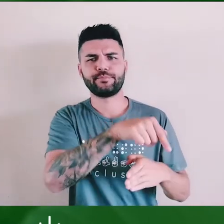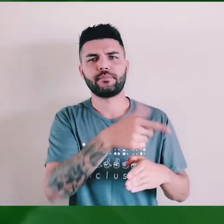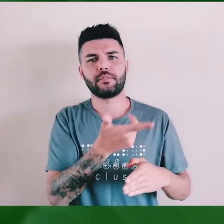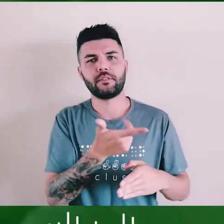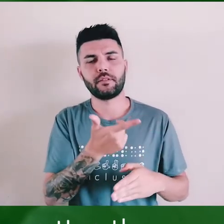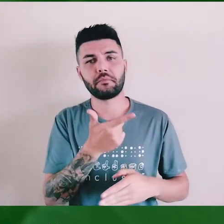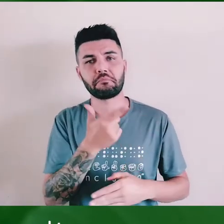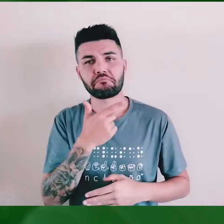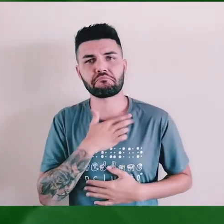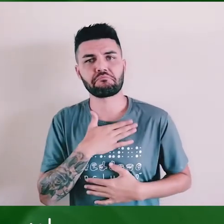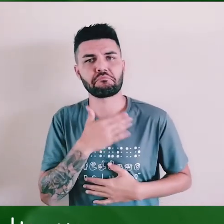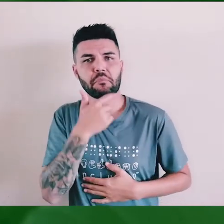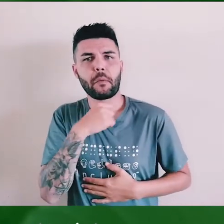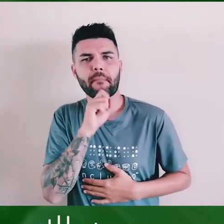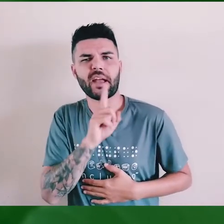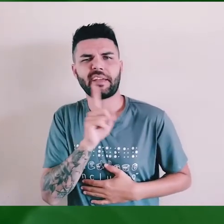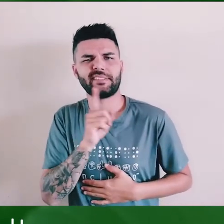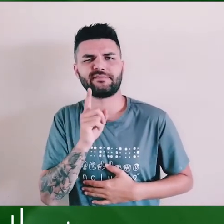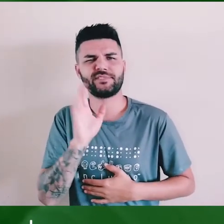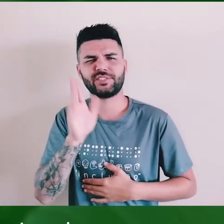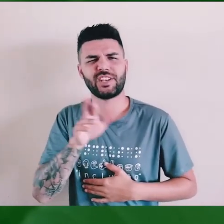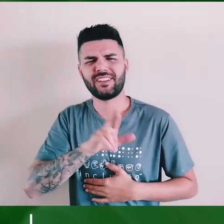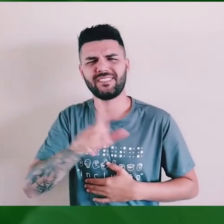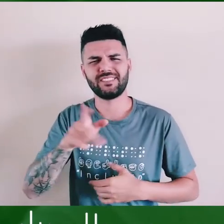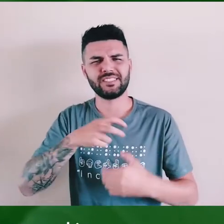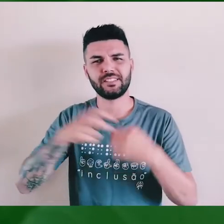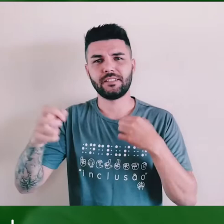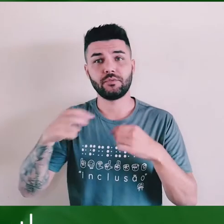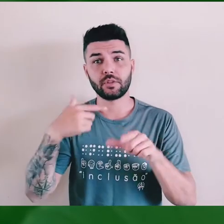o pai dele nem trabalha mais na Globo, nem o meu trabalha, e eu lembro muito desse ensinamento